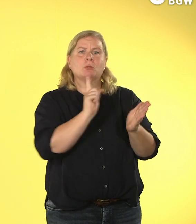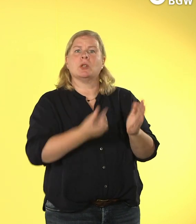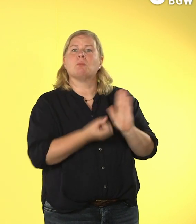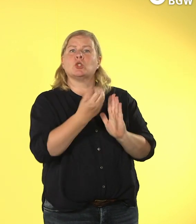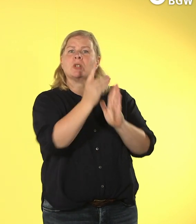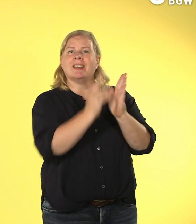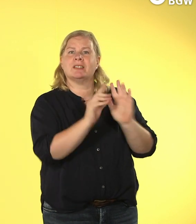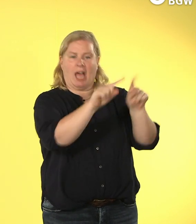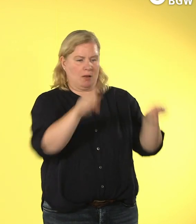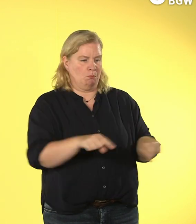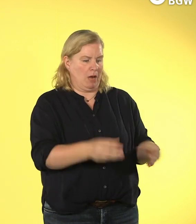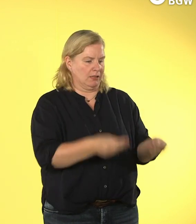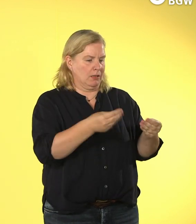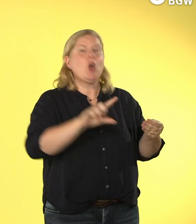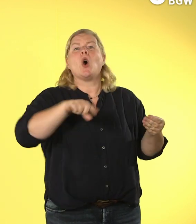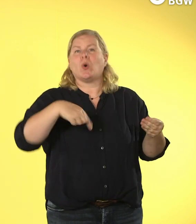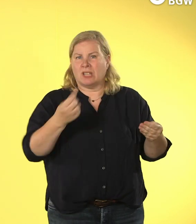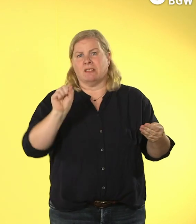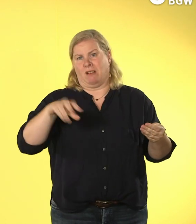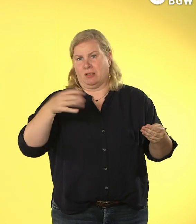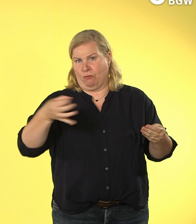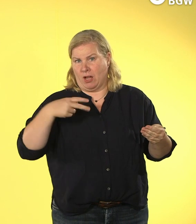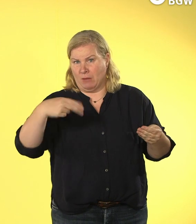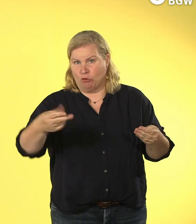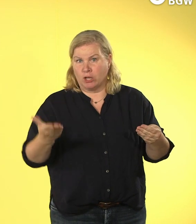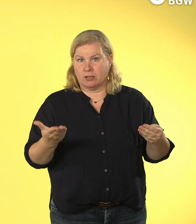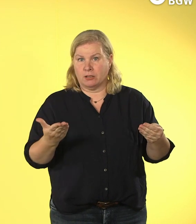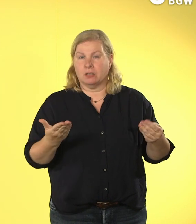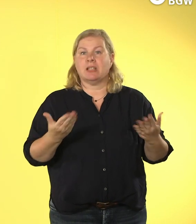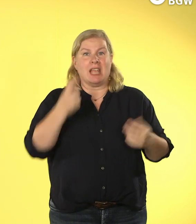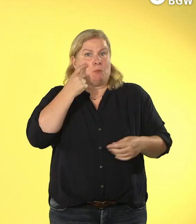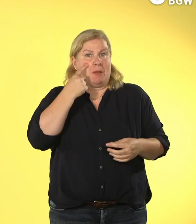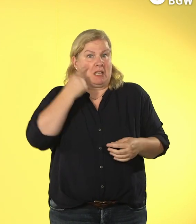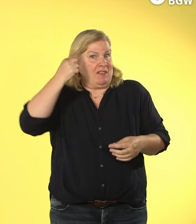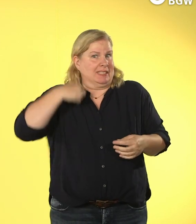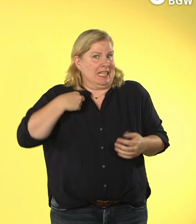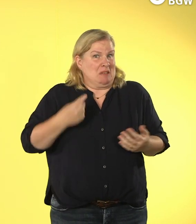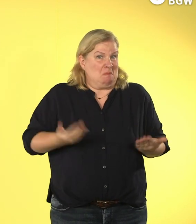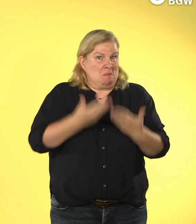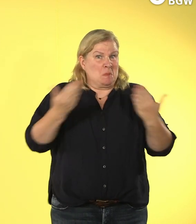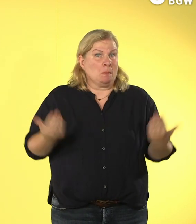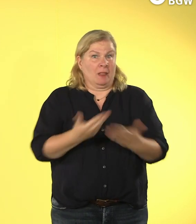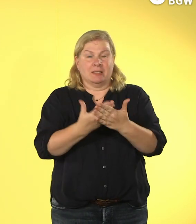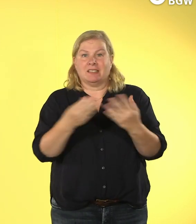Ich kann keine Aussage dazu treffen, welche Bereiche abgedeckt werden.